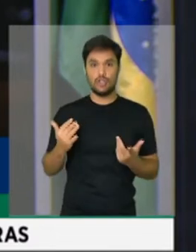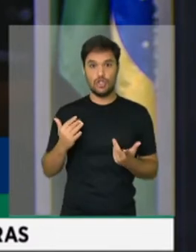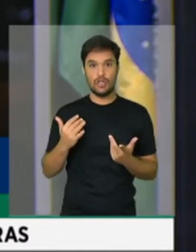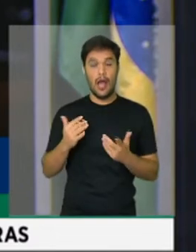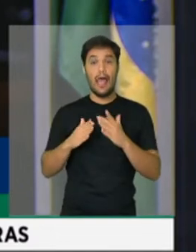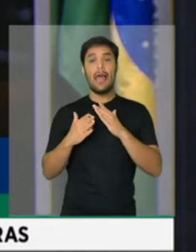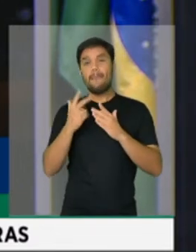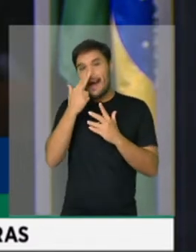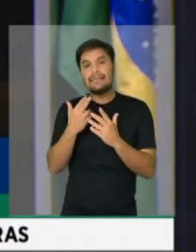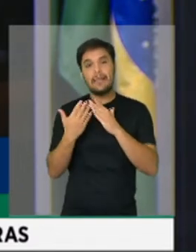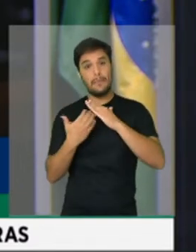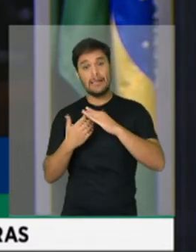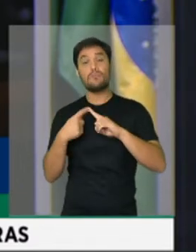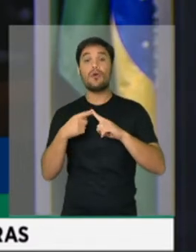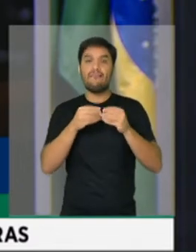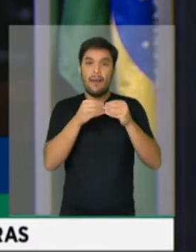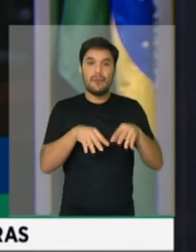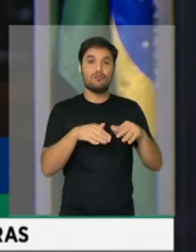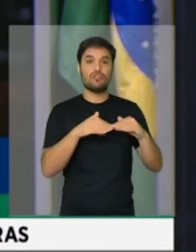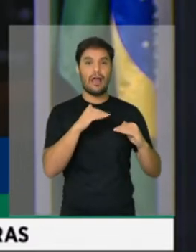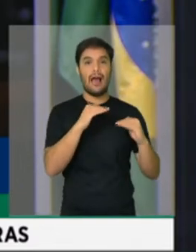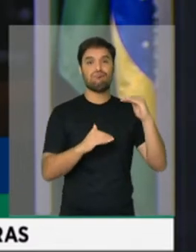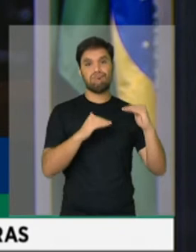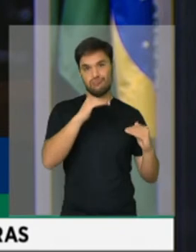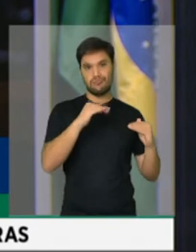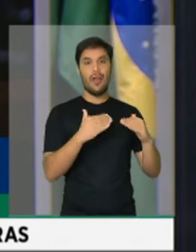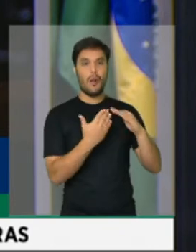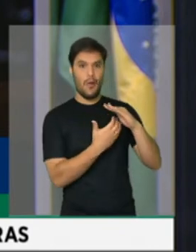FOI DESTINADO DESSA FORMA A REVENDA DA ENERGIA GERADA NO ÂMBITO DESSES CONTRATOS RECEBEU RESTRIÇÕES PARA